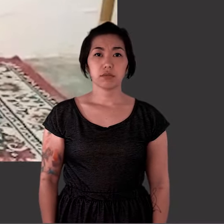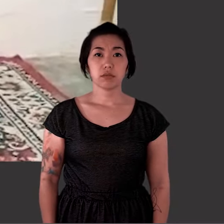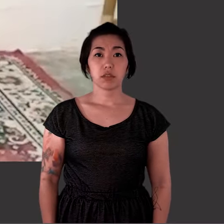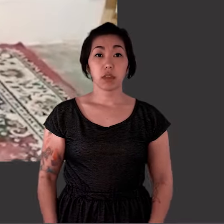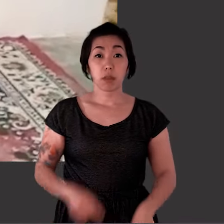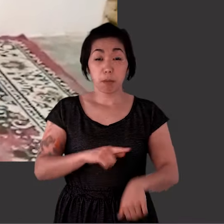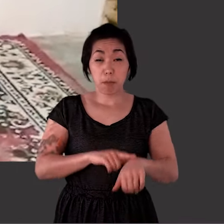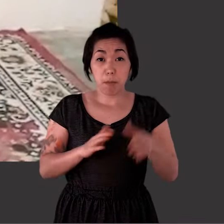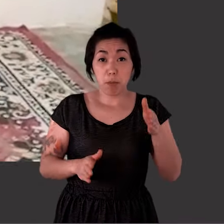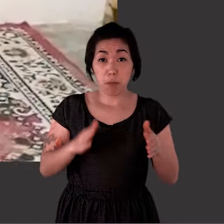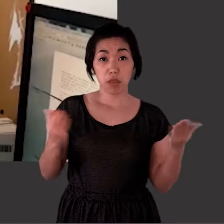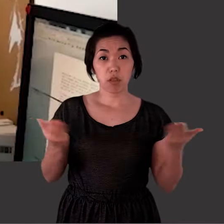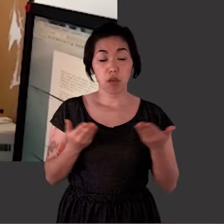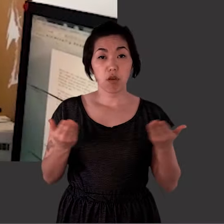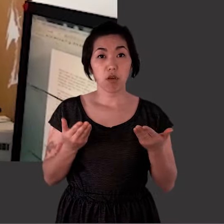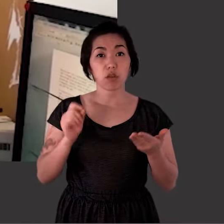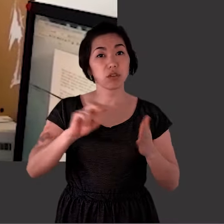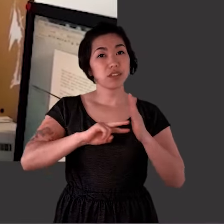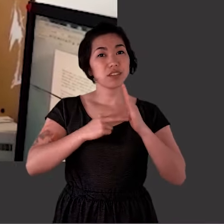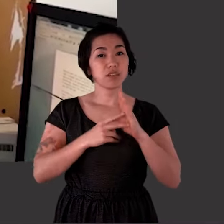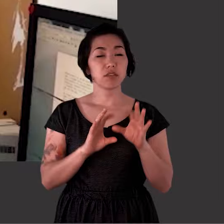Nesses dias atuais, qual a nossa liberdade?